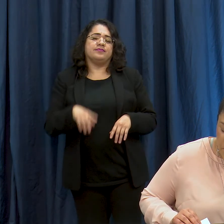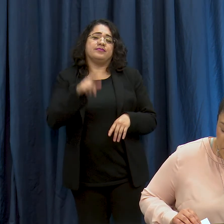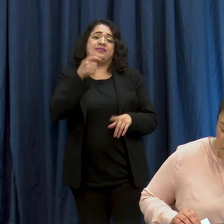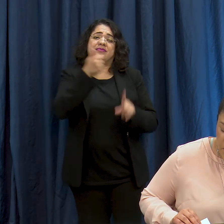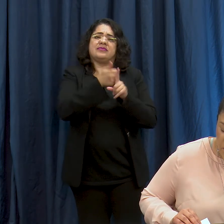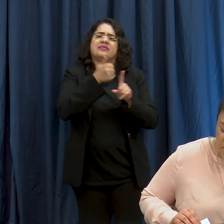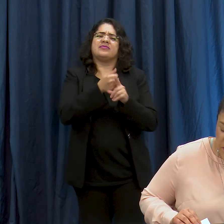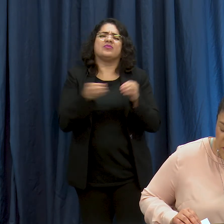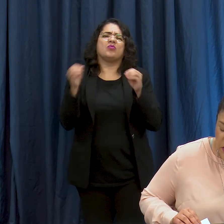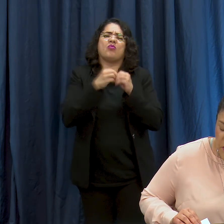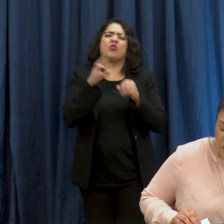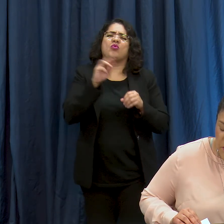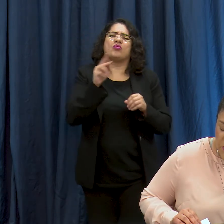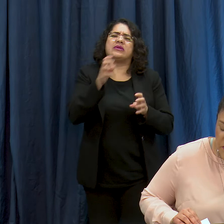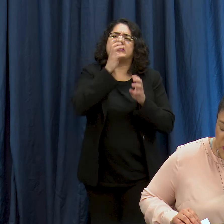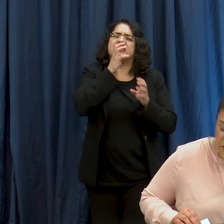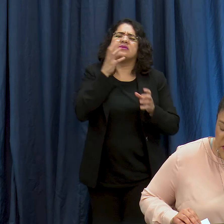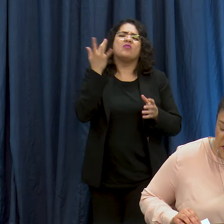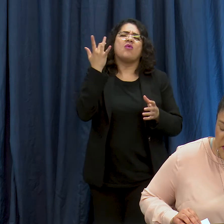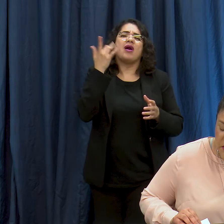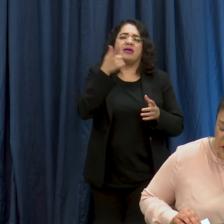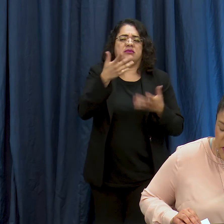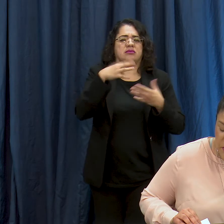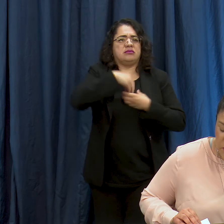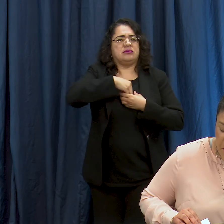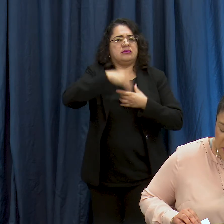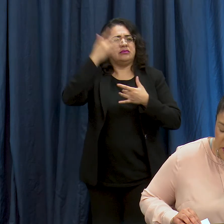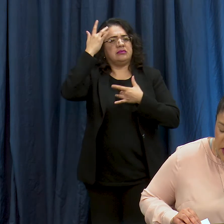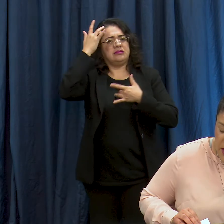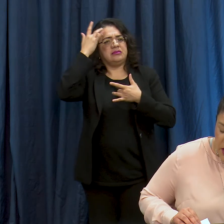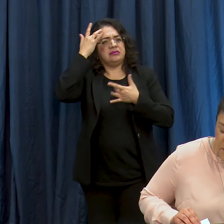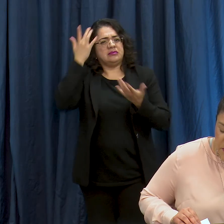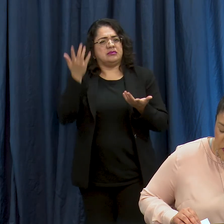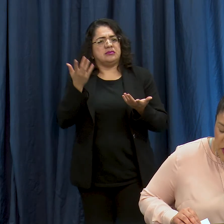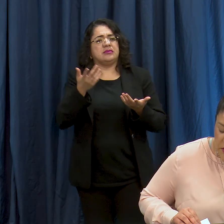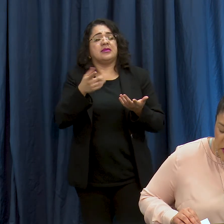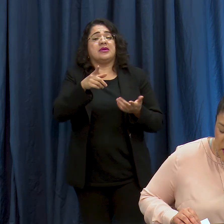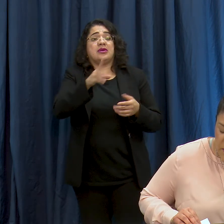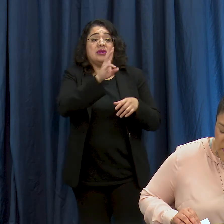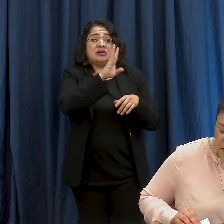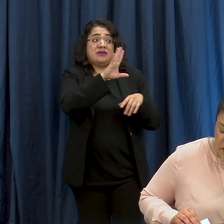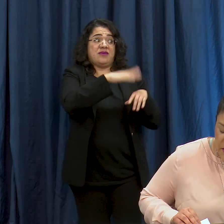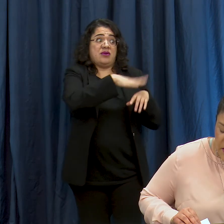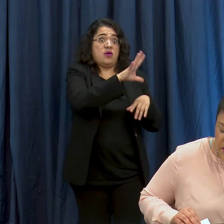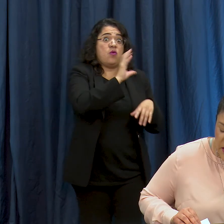del coronavirus incluyen personas deci centi he Cinco no Somis y personas que